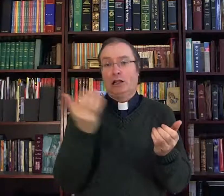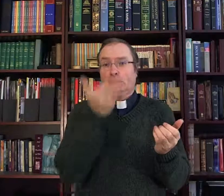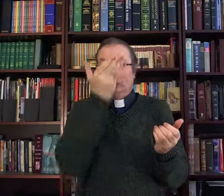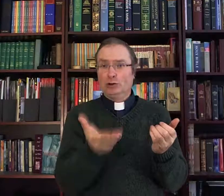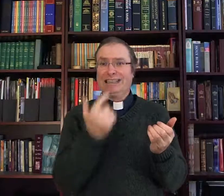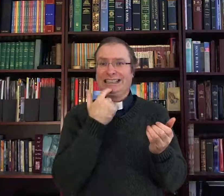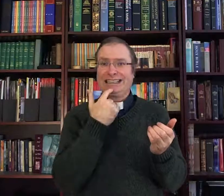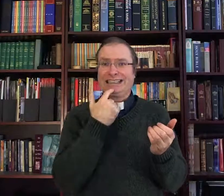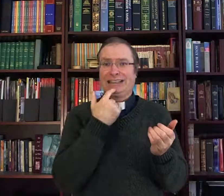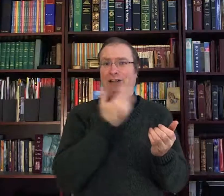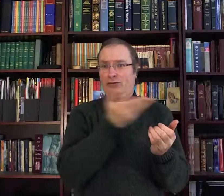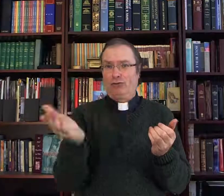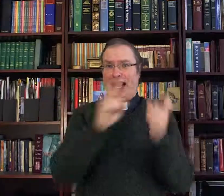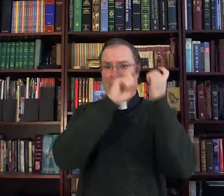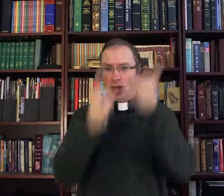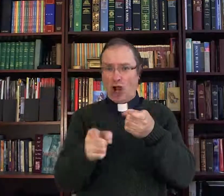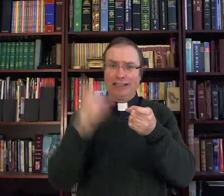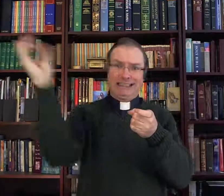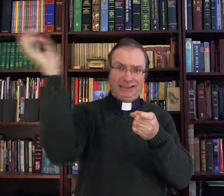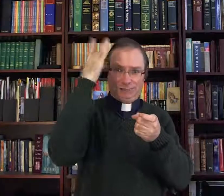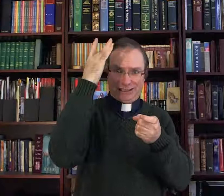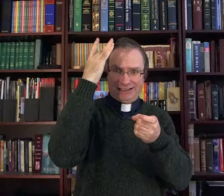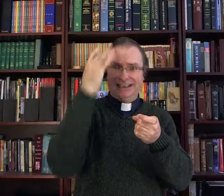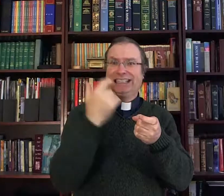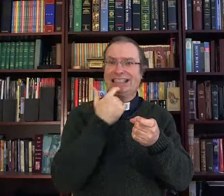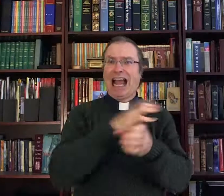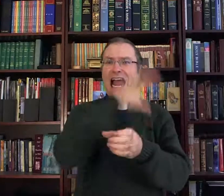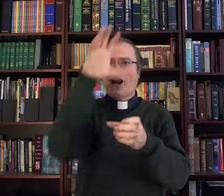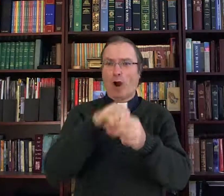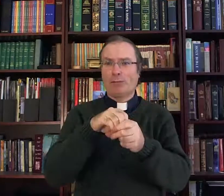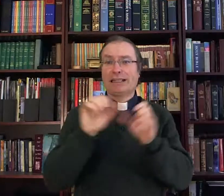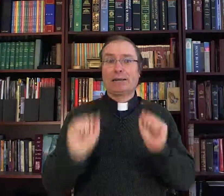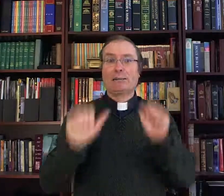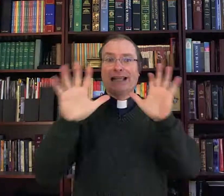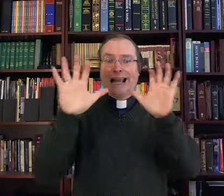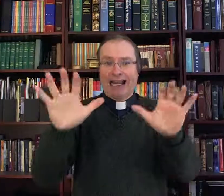Celui qui vous accorde l’Esprit et qui accomplit des miracles